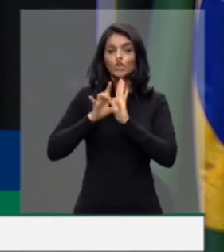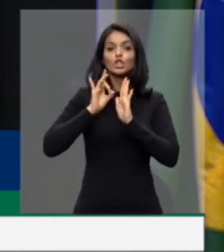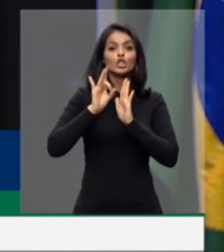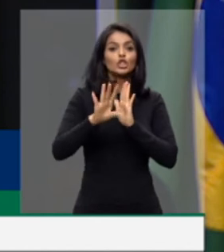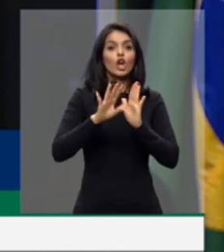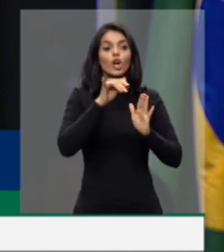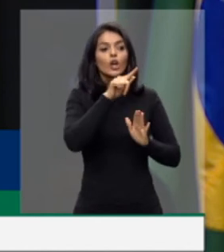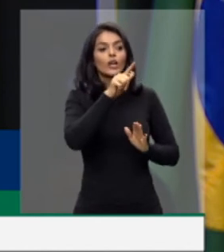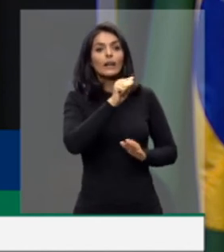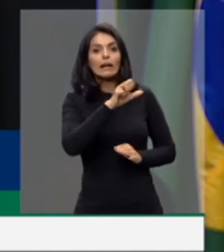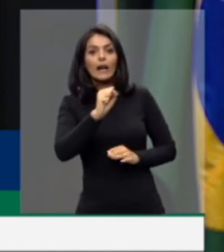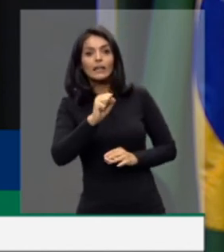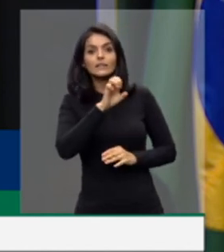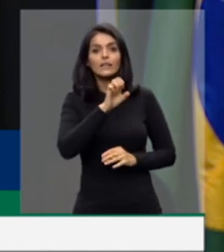MECANISMO QUE SERÁ IMPLEMENTADO PELO PODER